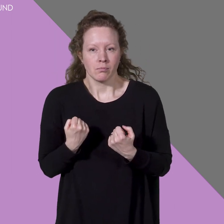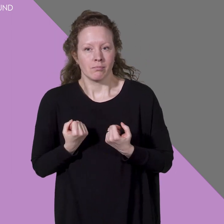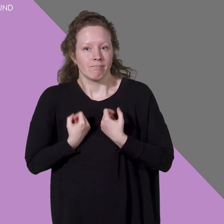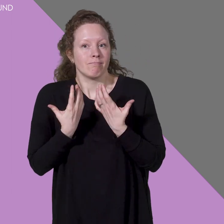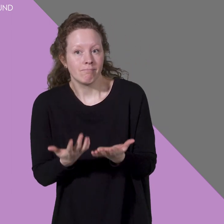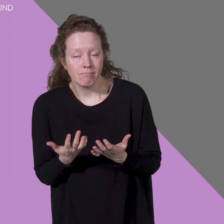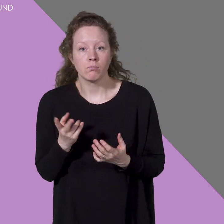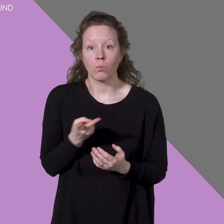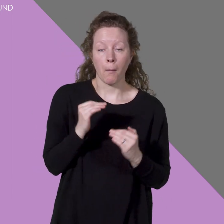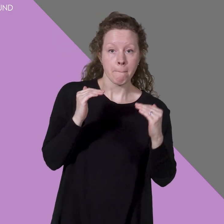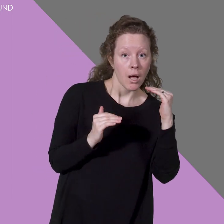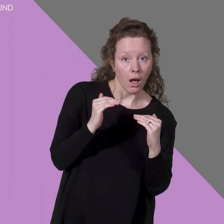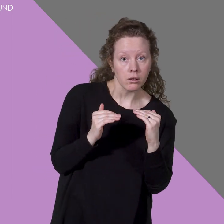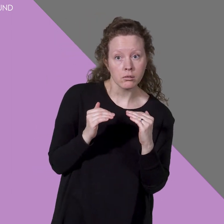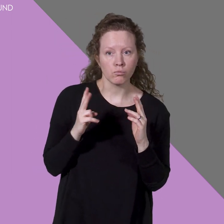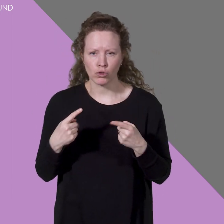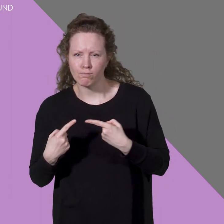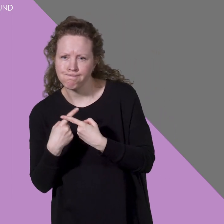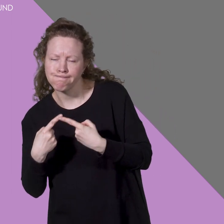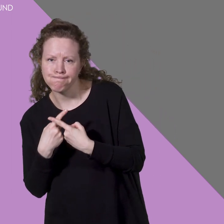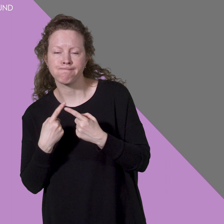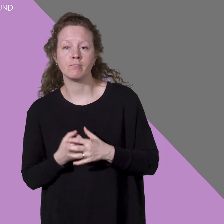som både balanserar upp och står i strid med varandra.